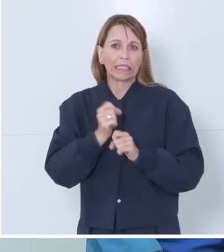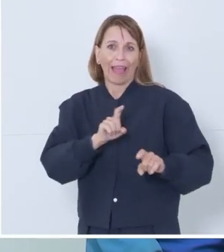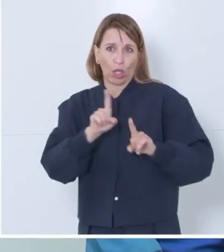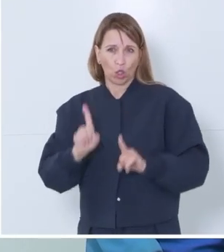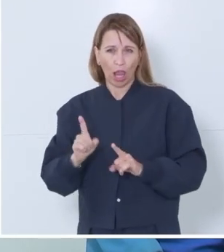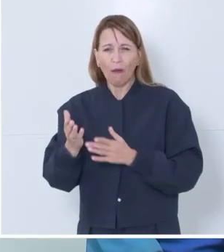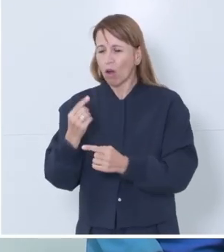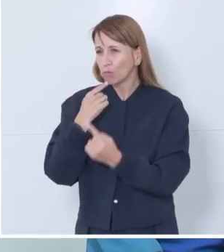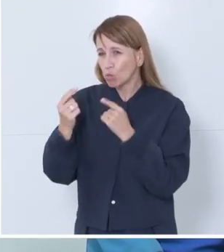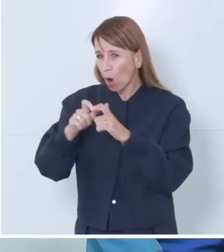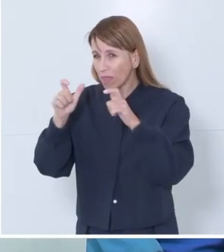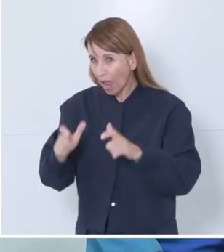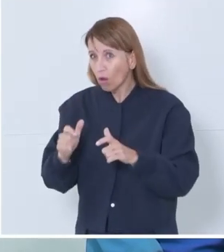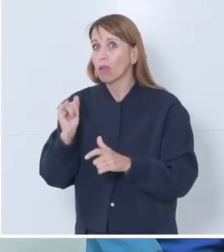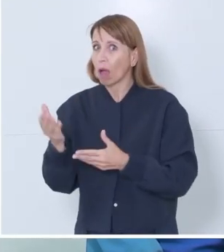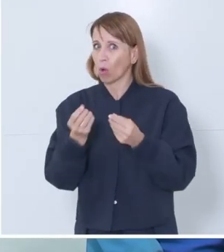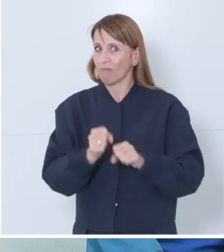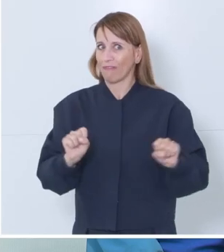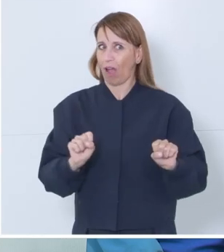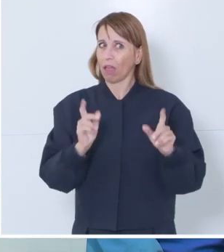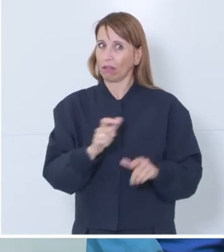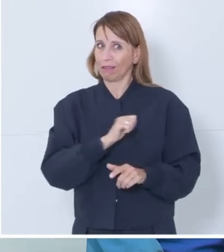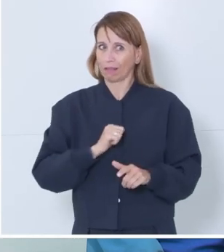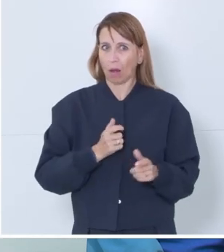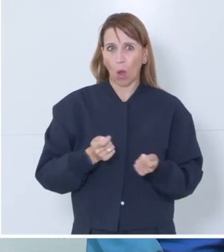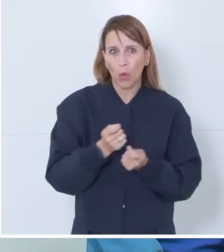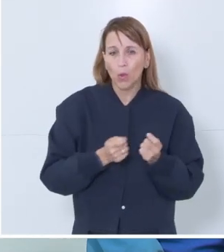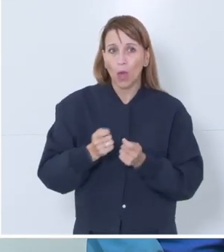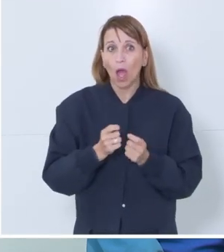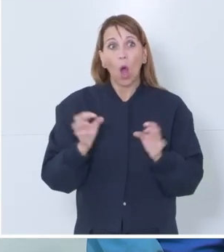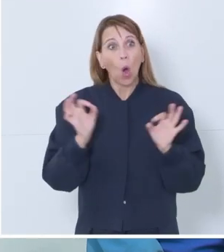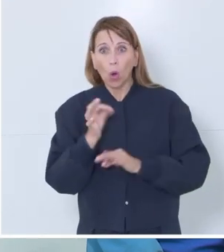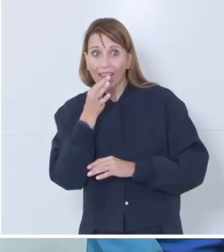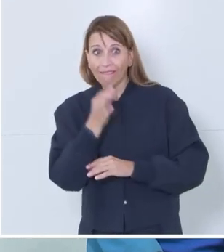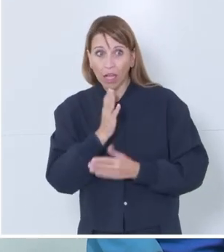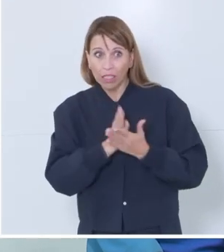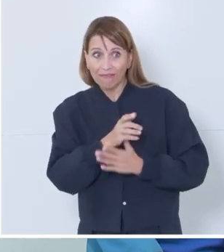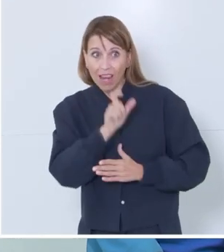und dort, wo Mithilfe gefragt war von den Zivildienern, egal ob das von ihrer